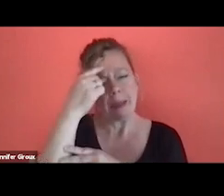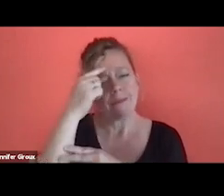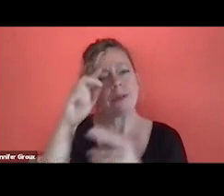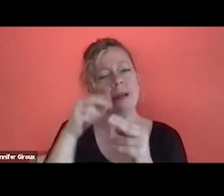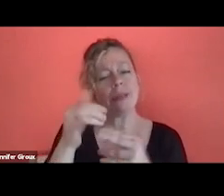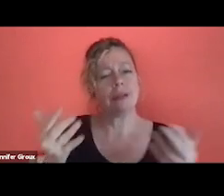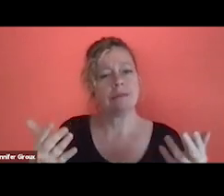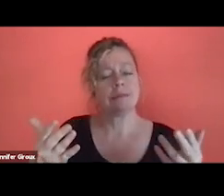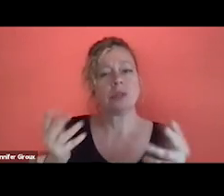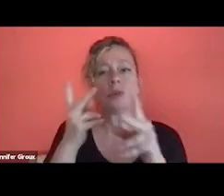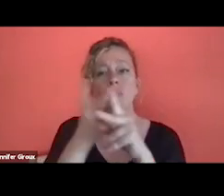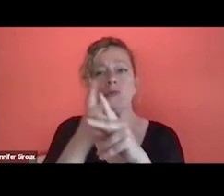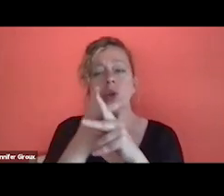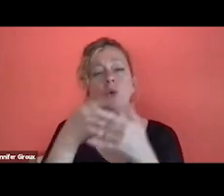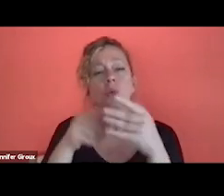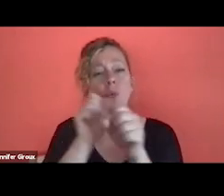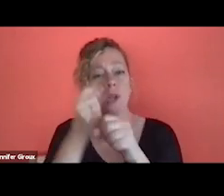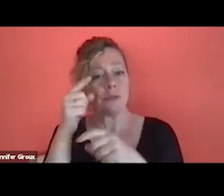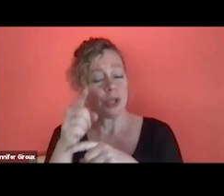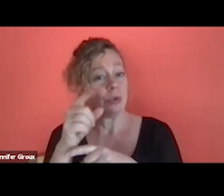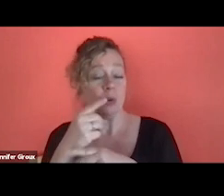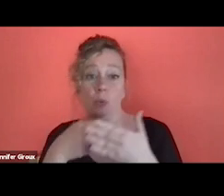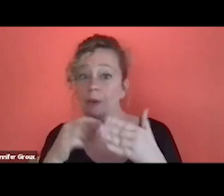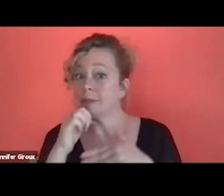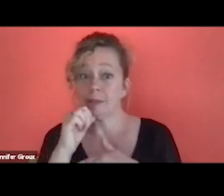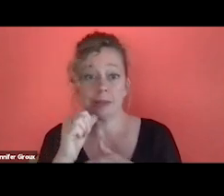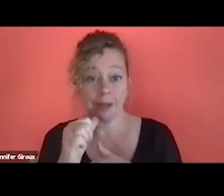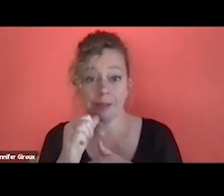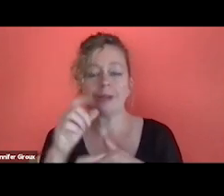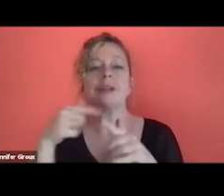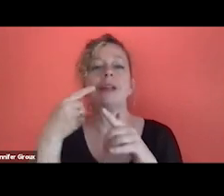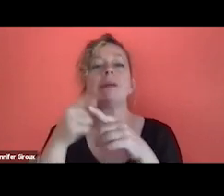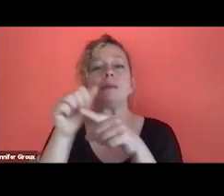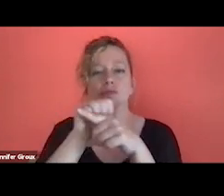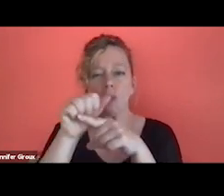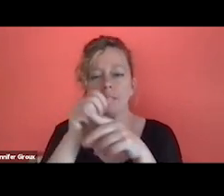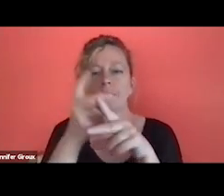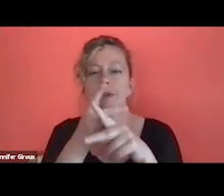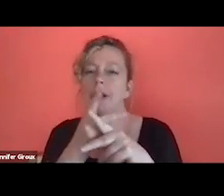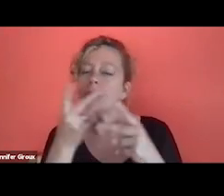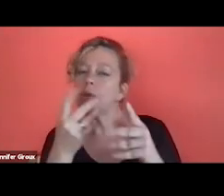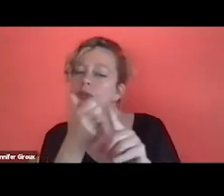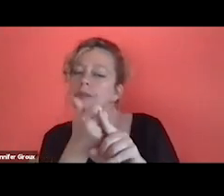Averiguar qué funciona para usted y qué no, y luego practicar y averiguar qué hay en su plan de cuidado personal o no.